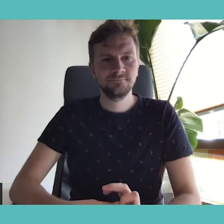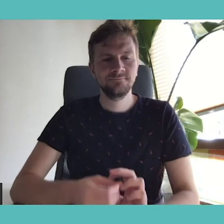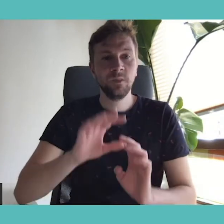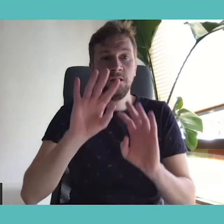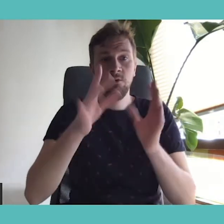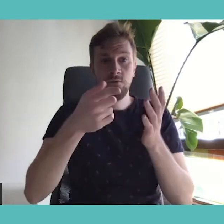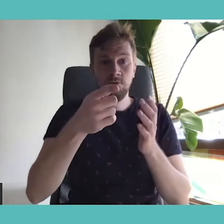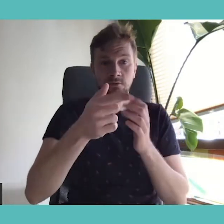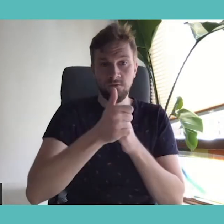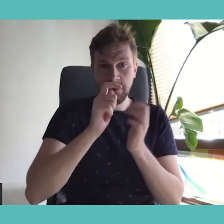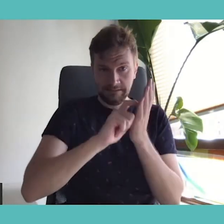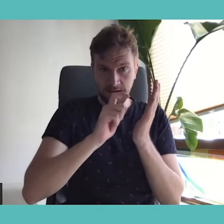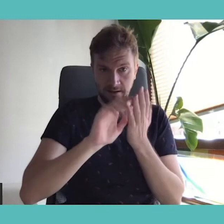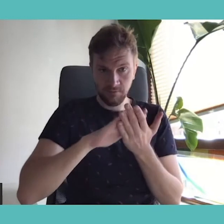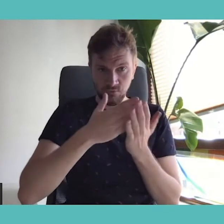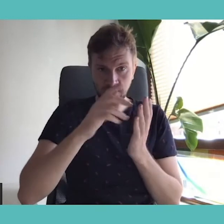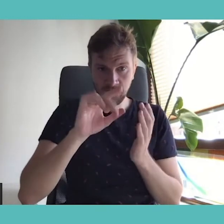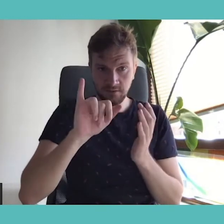Chodzi Ci na przykład o Instagram?